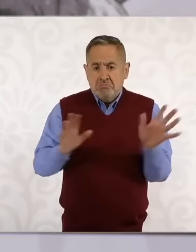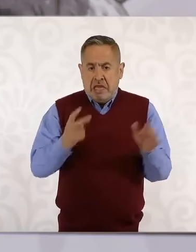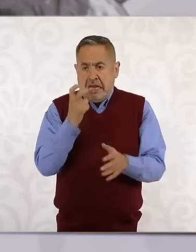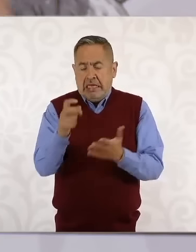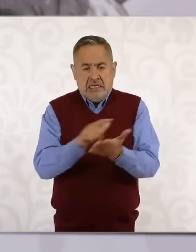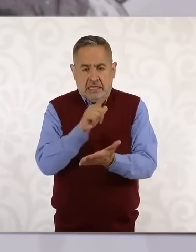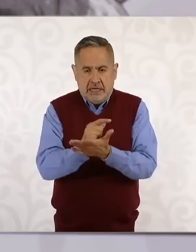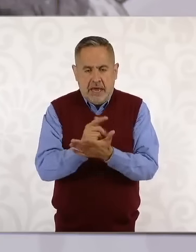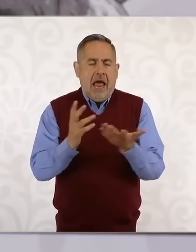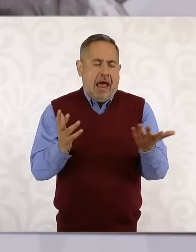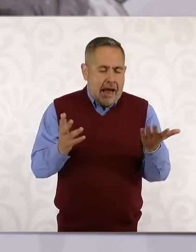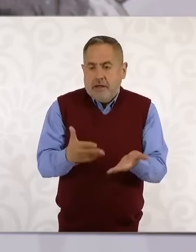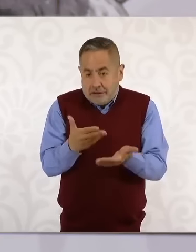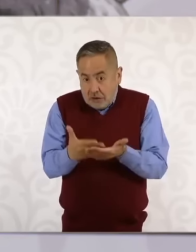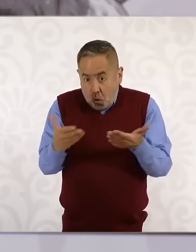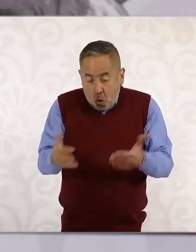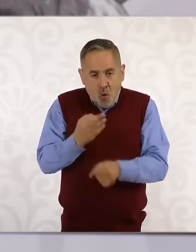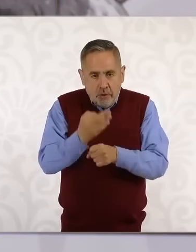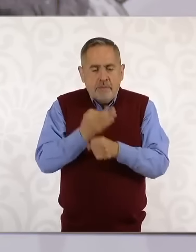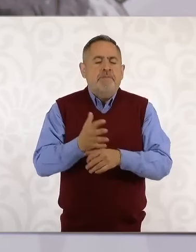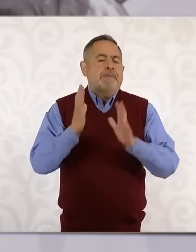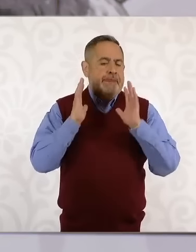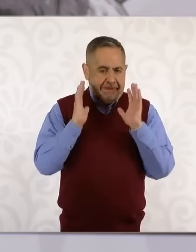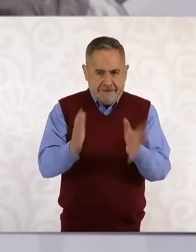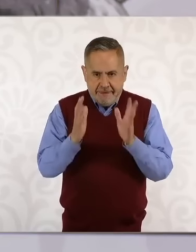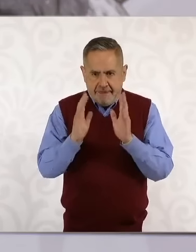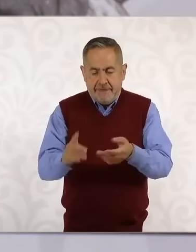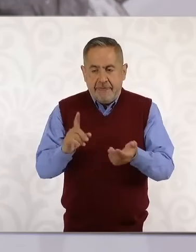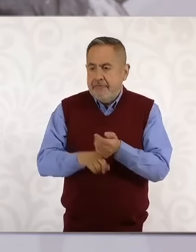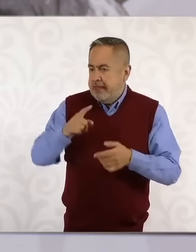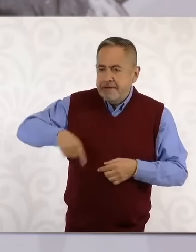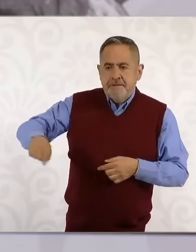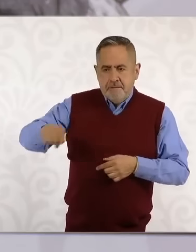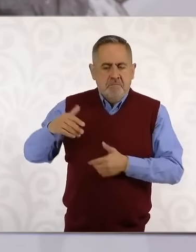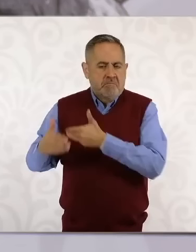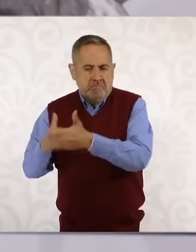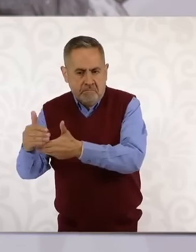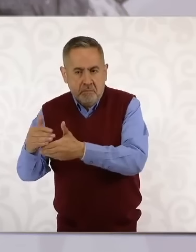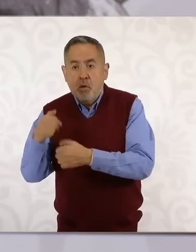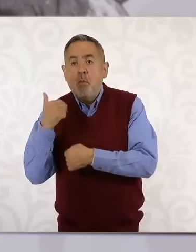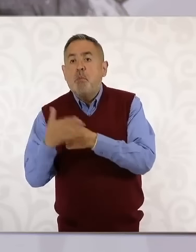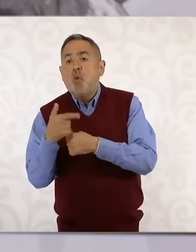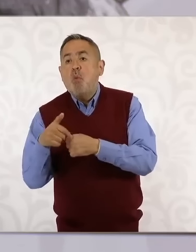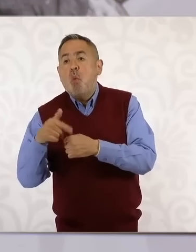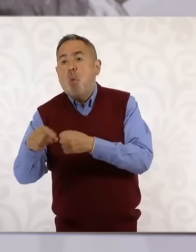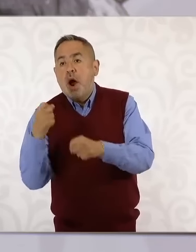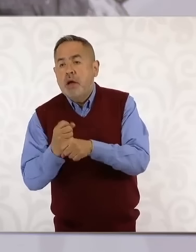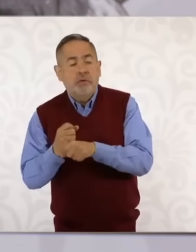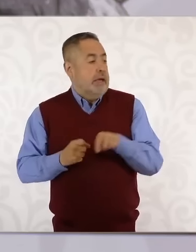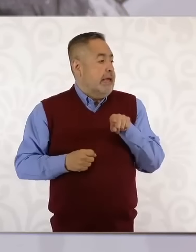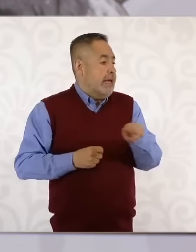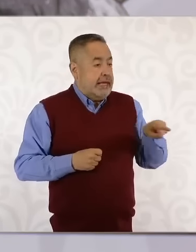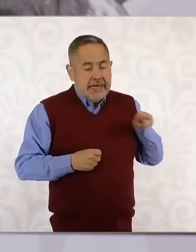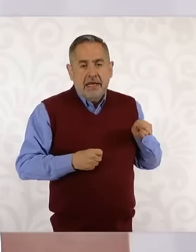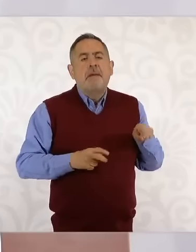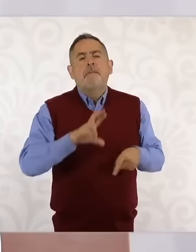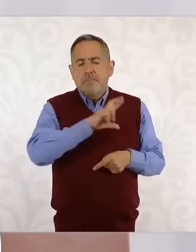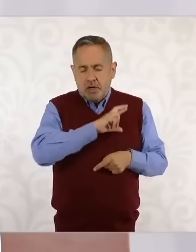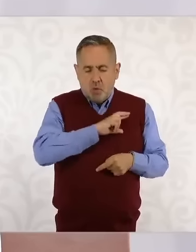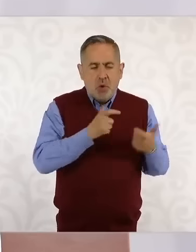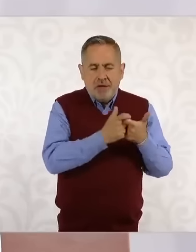es que ahora ya tenemos firmes las inversiones para el próximo año. ¿Qué inversiones? CFE va a